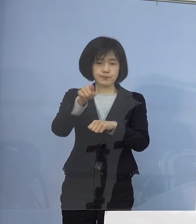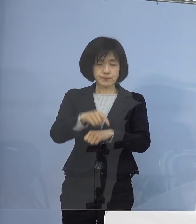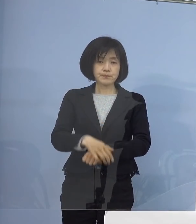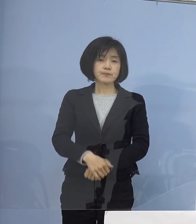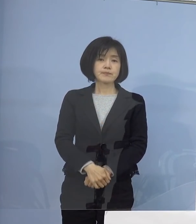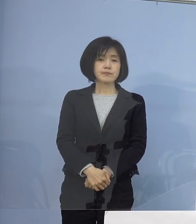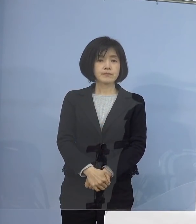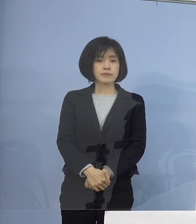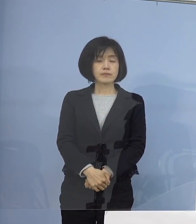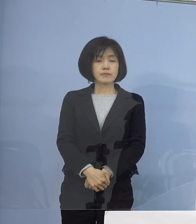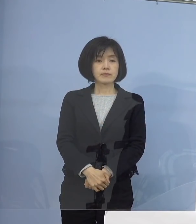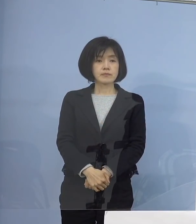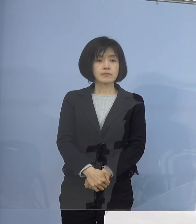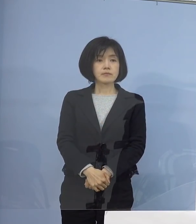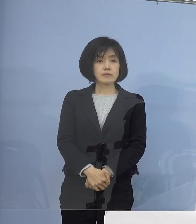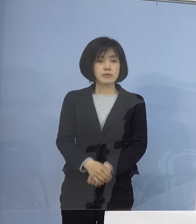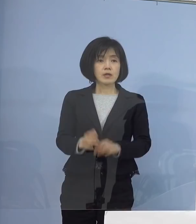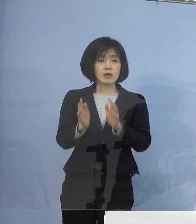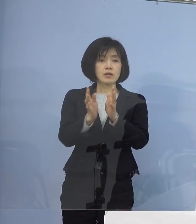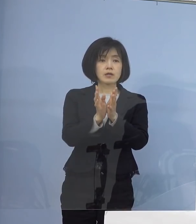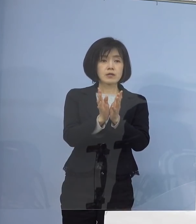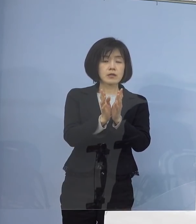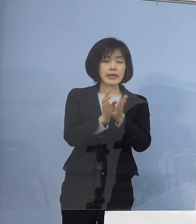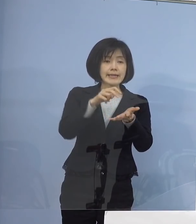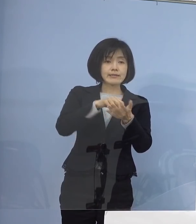このため県立中央病院をはじめ